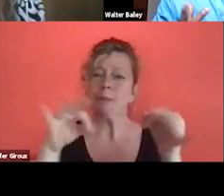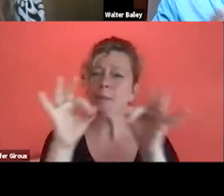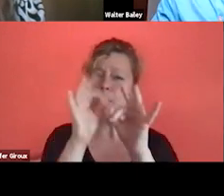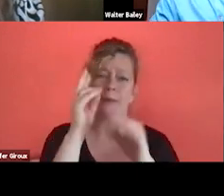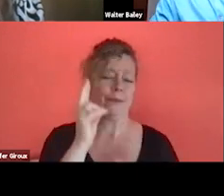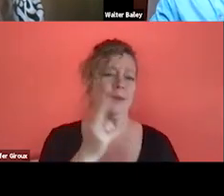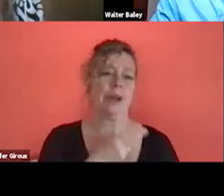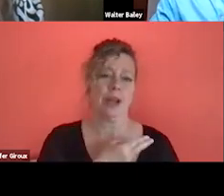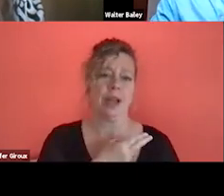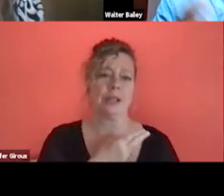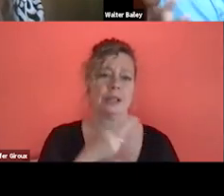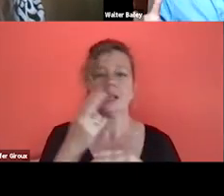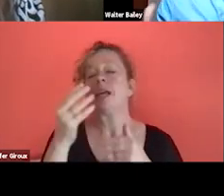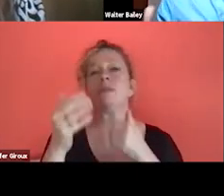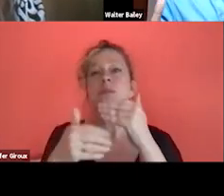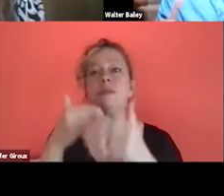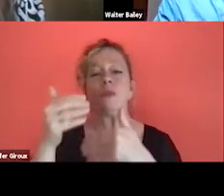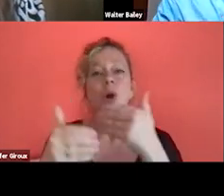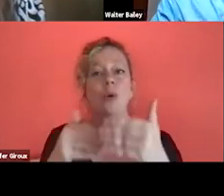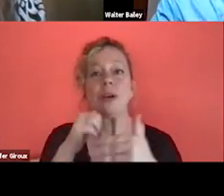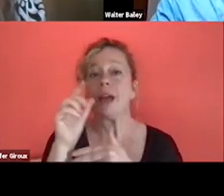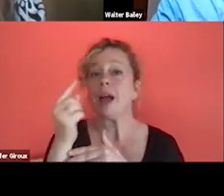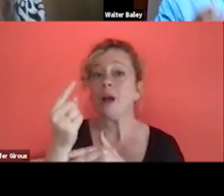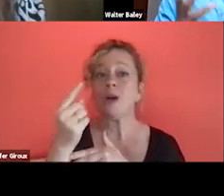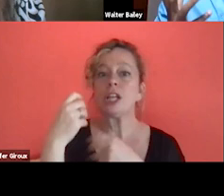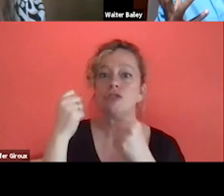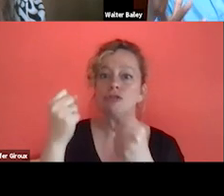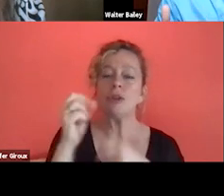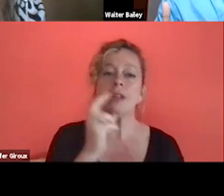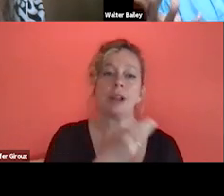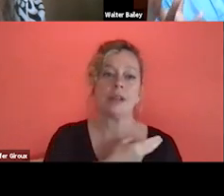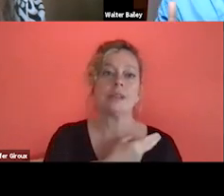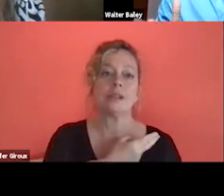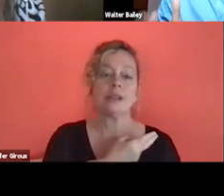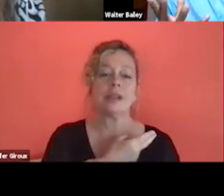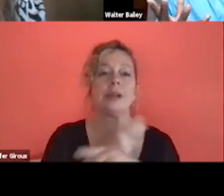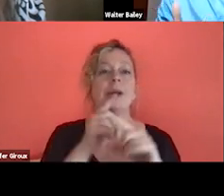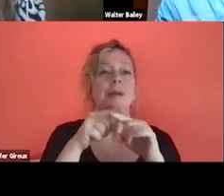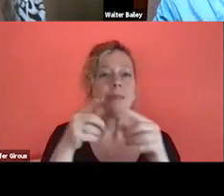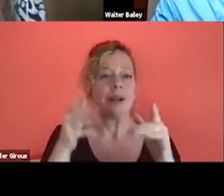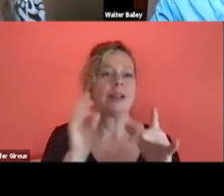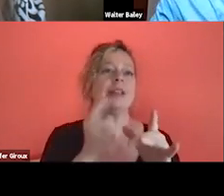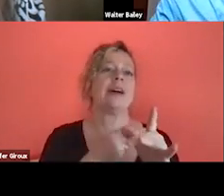Y a medida que avanzábamos, eso no solo nos fortaleció, sino que nos permitió generar confianza